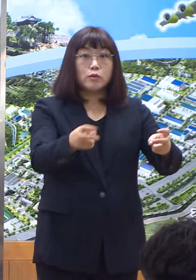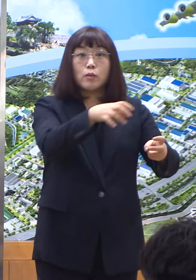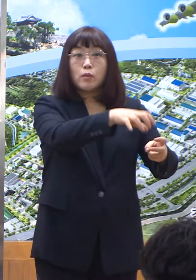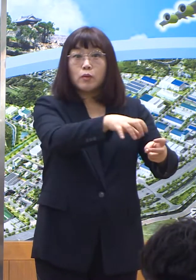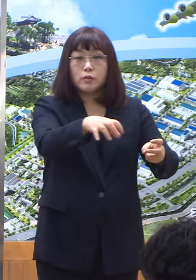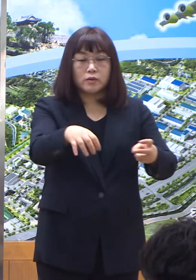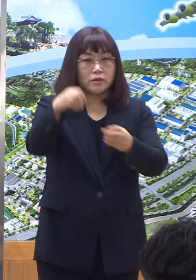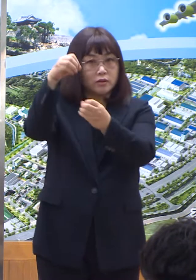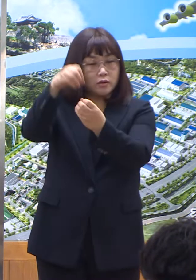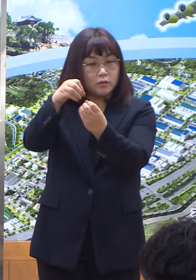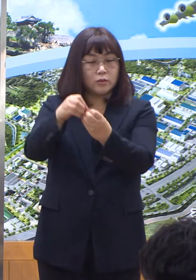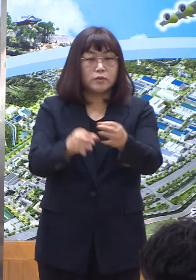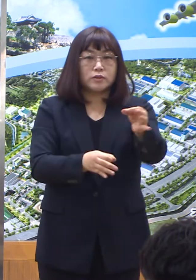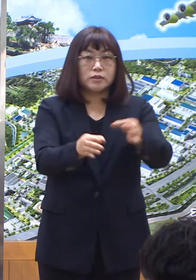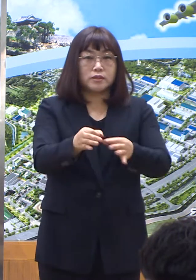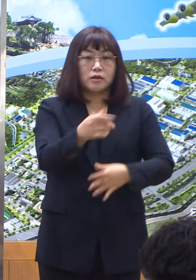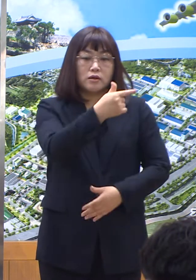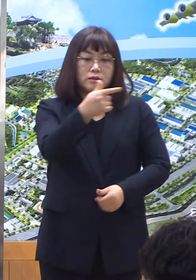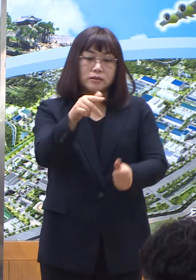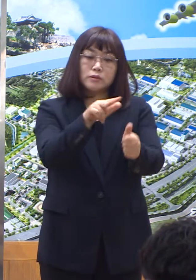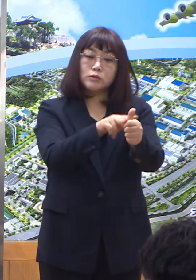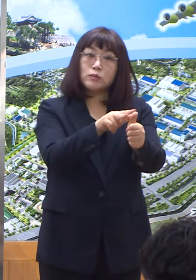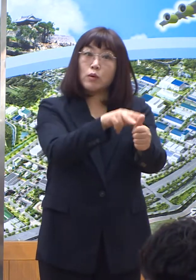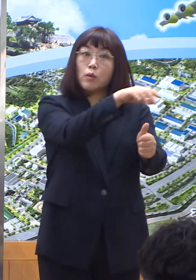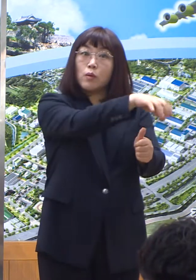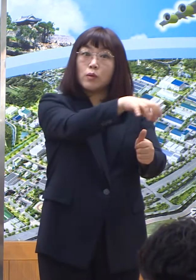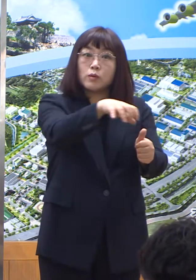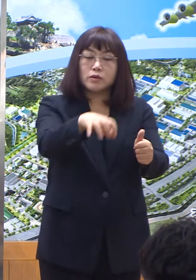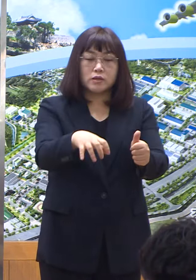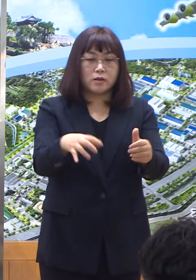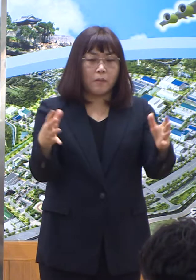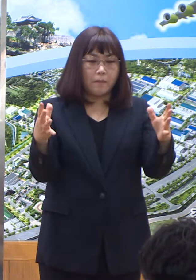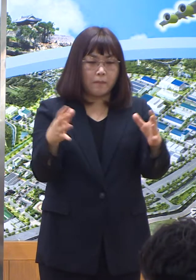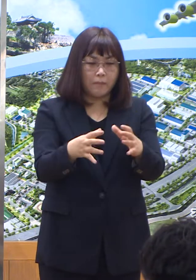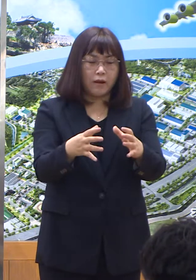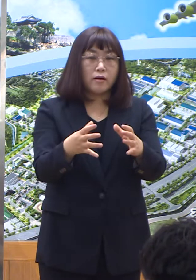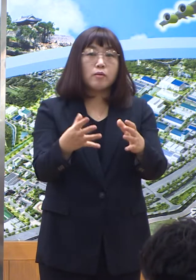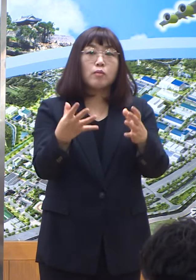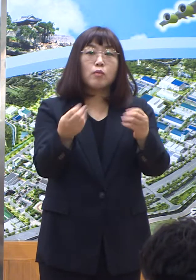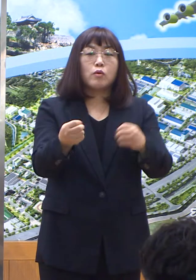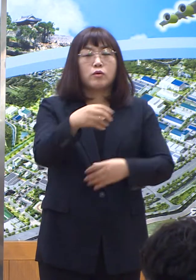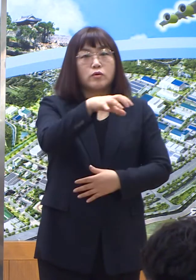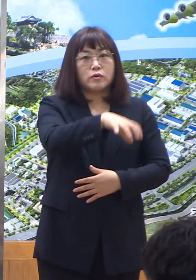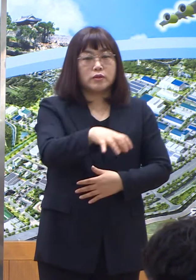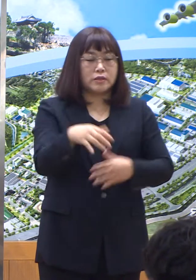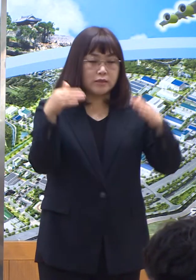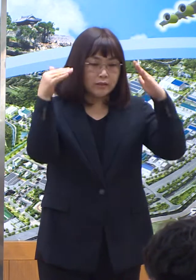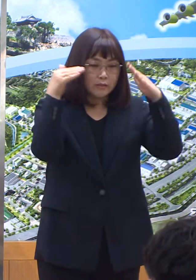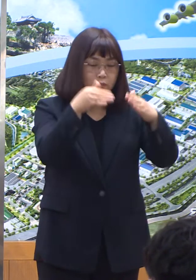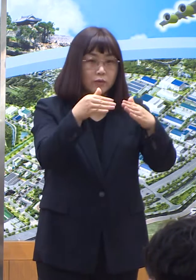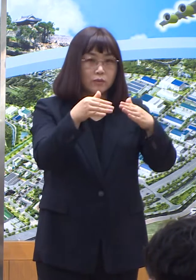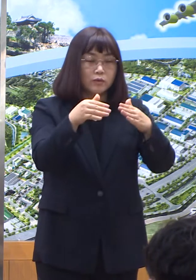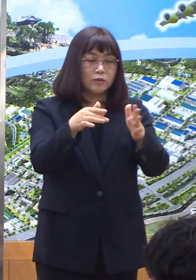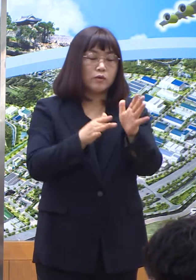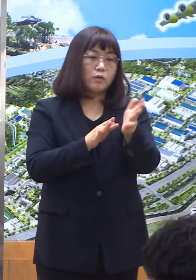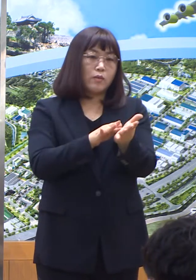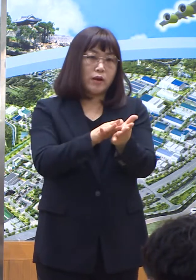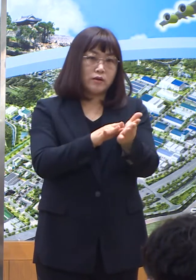전통시장, 대형매장 등 다수가 모이는 장소를 집중적으로 방역·소독하겠습니다.